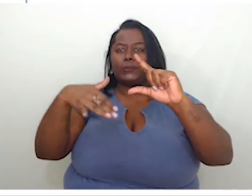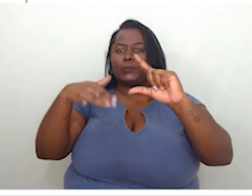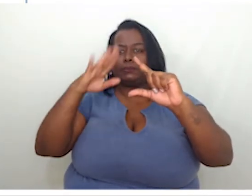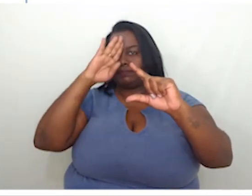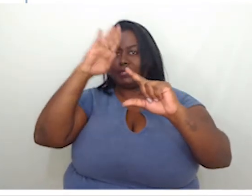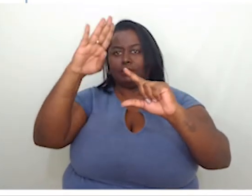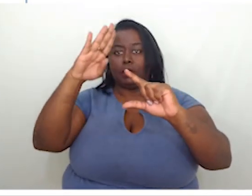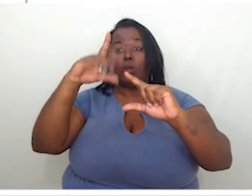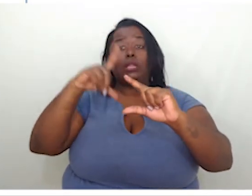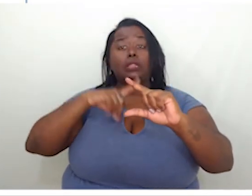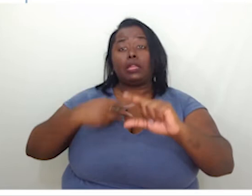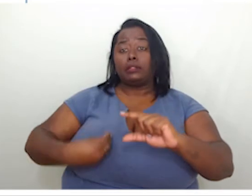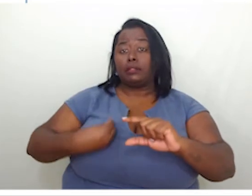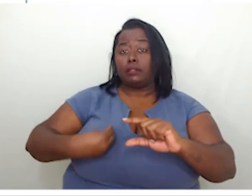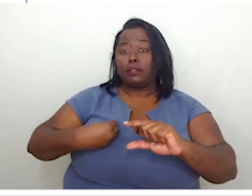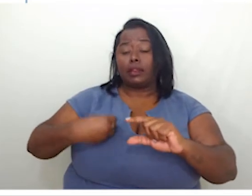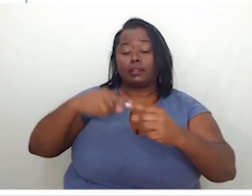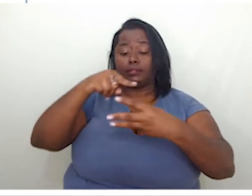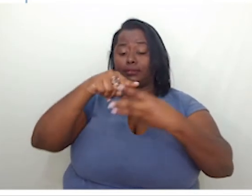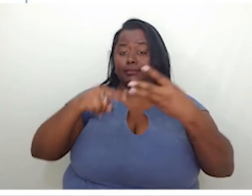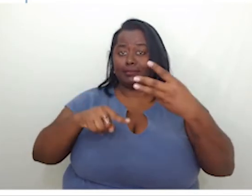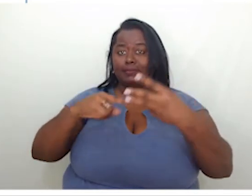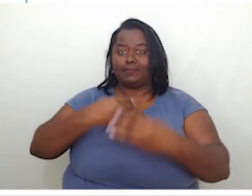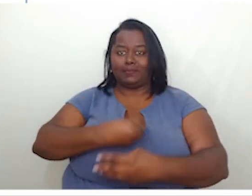Además de esas, tenemos